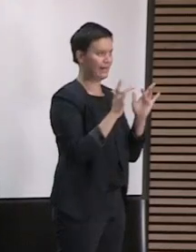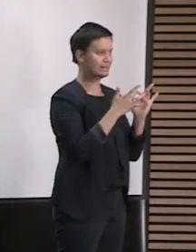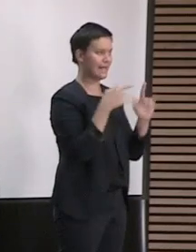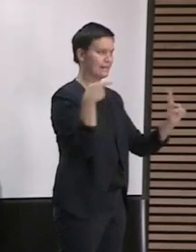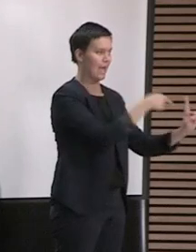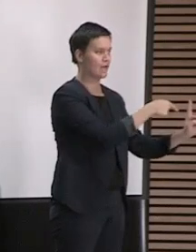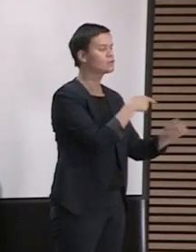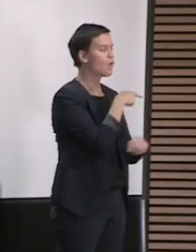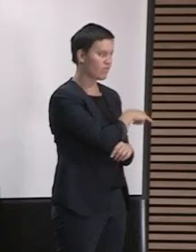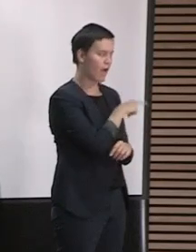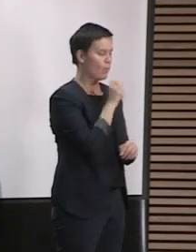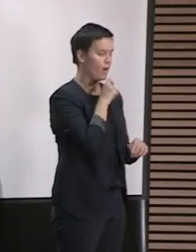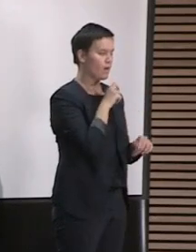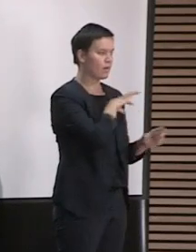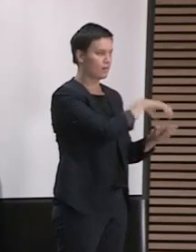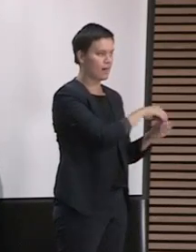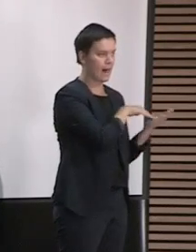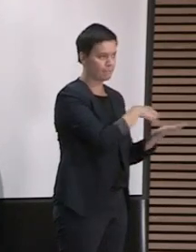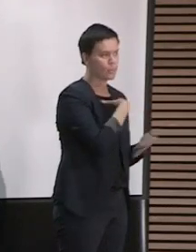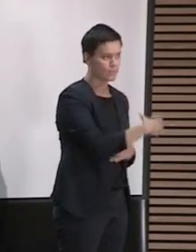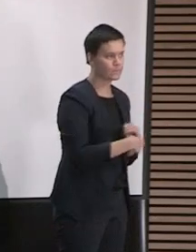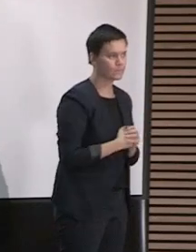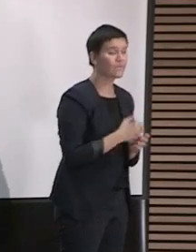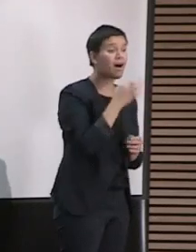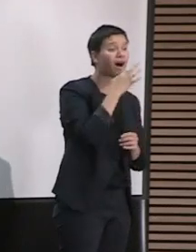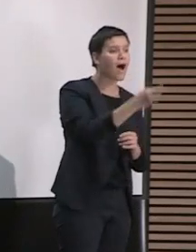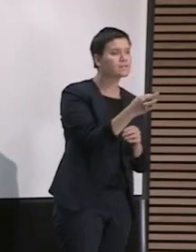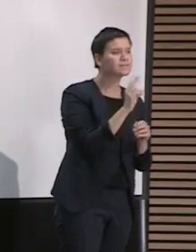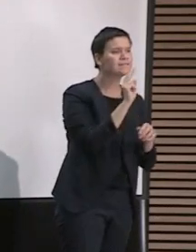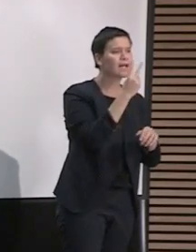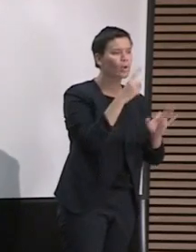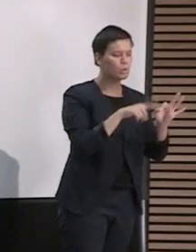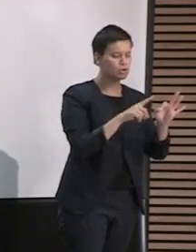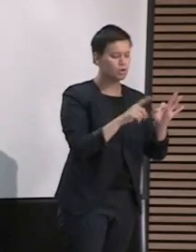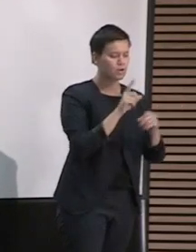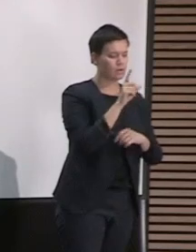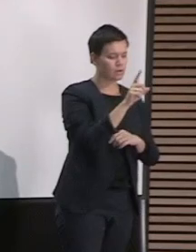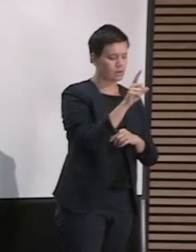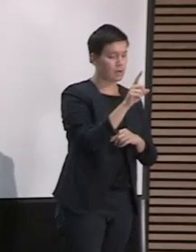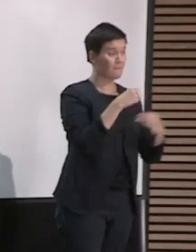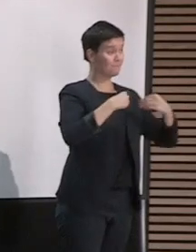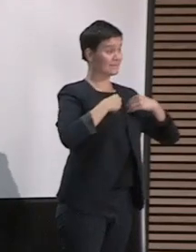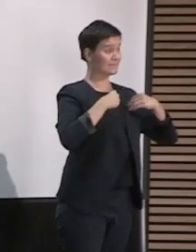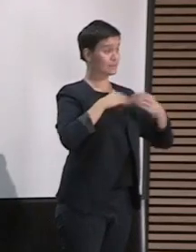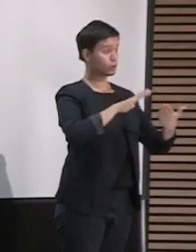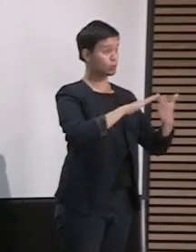ana i konei- ko ratau he mohio maha mo te whakaeke i te